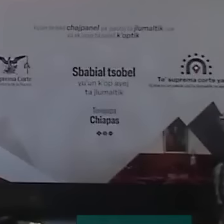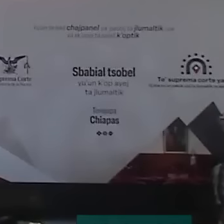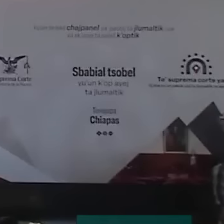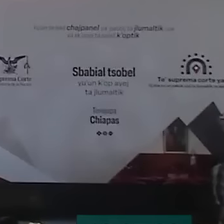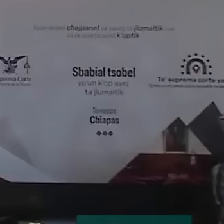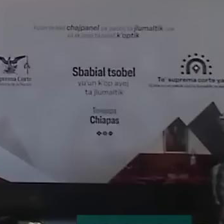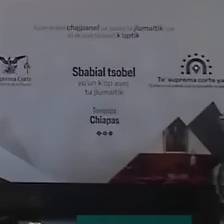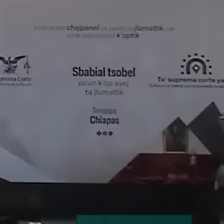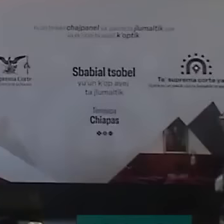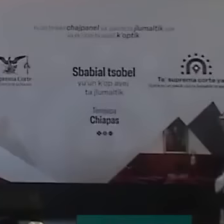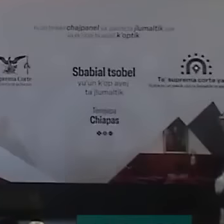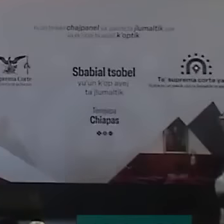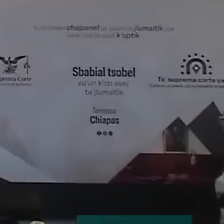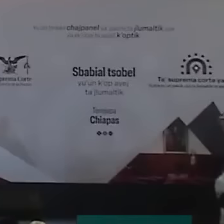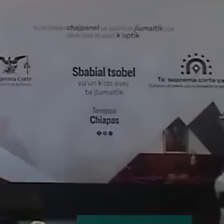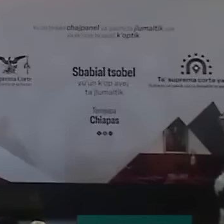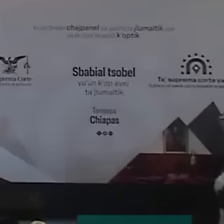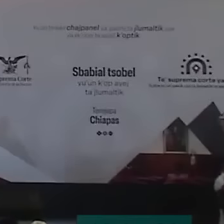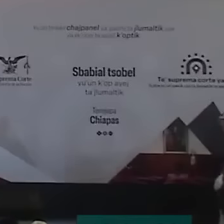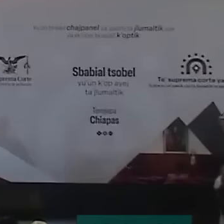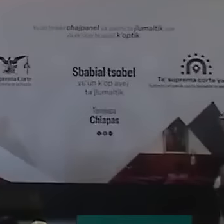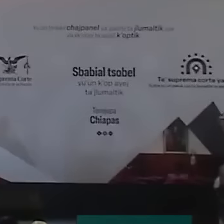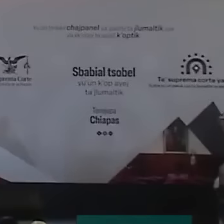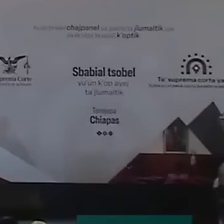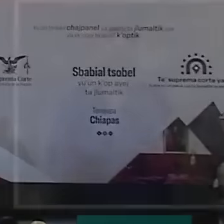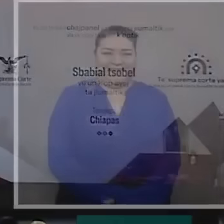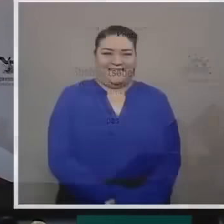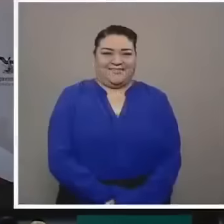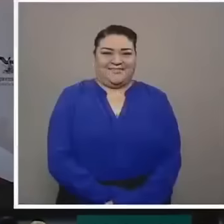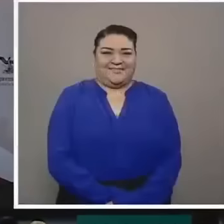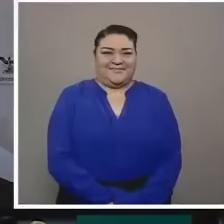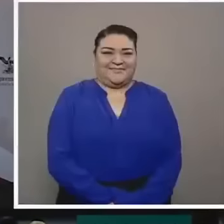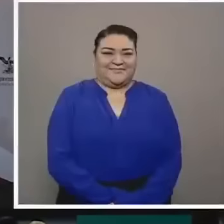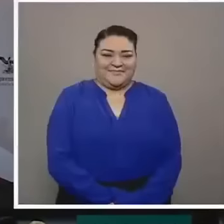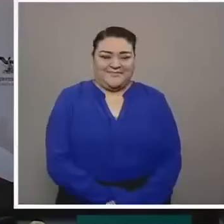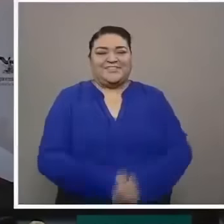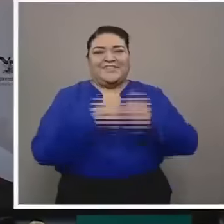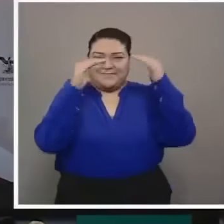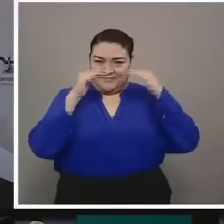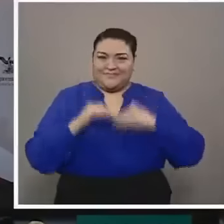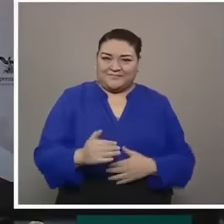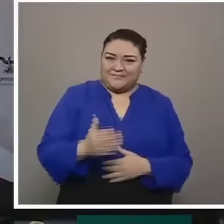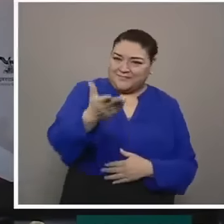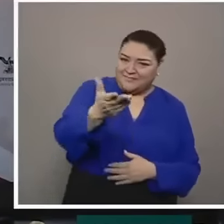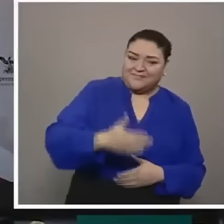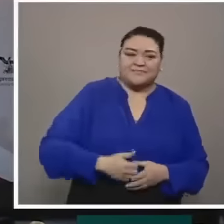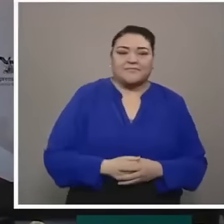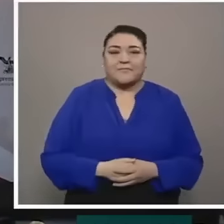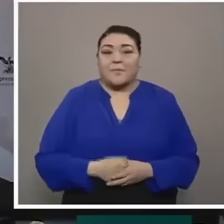Gracias. Continuamos, ministra Loreta, por favor. El relator especial de Naciones Unidas